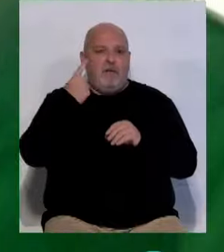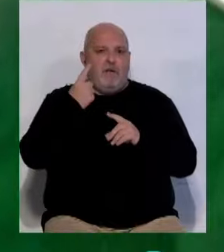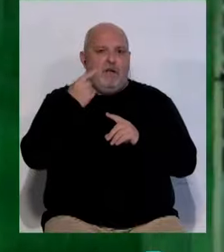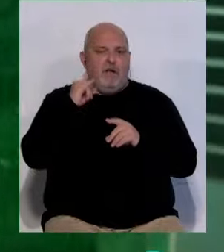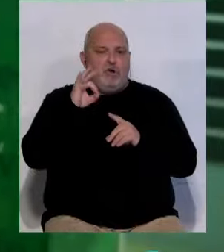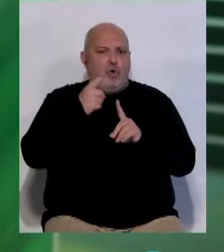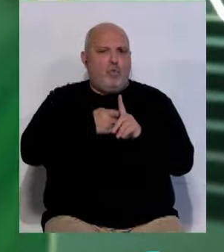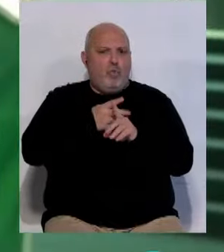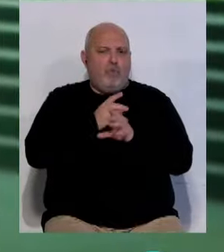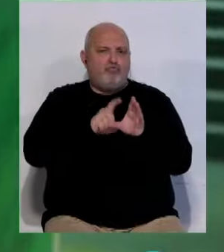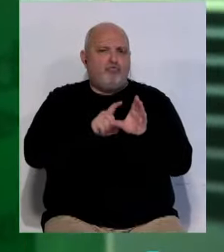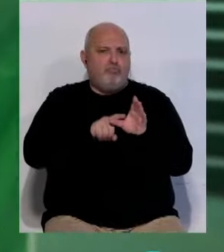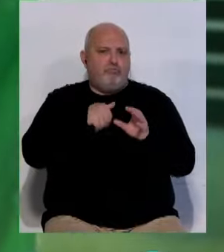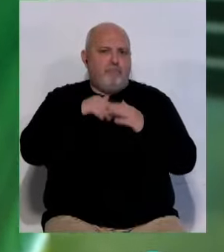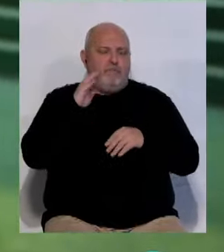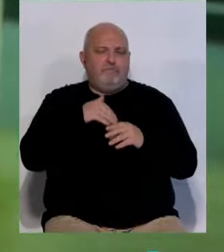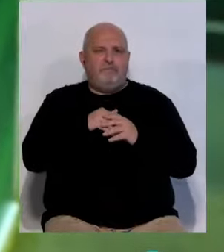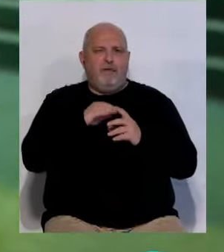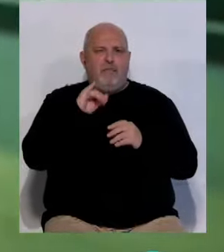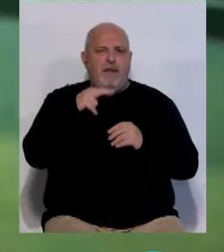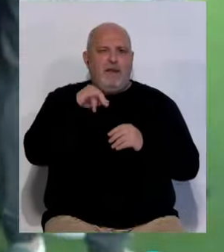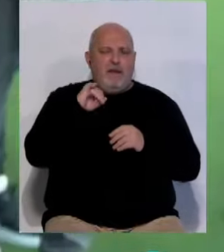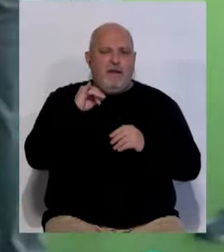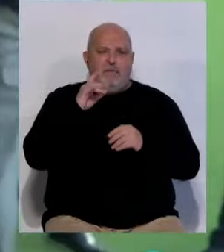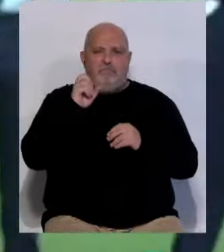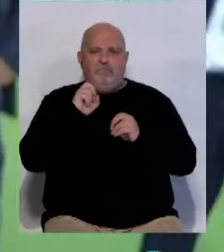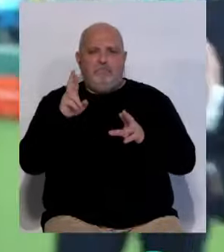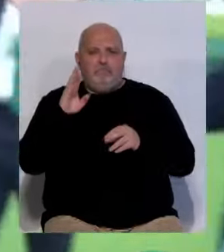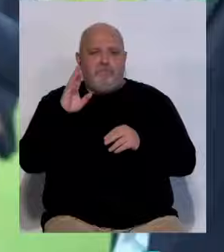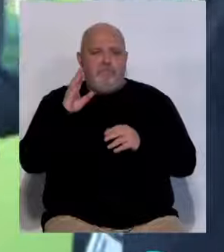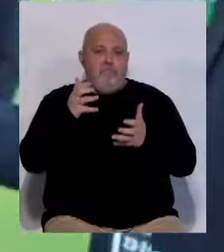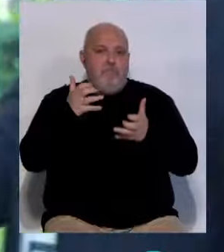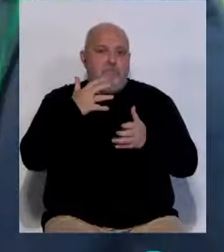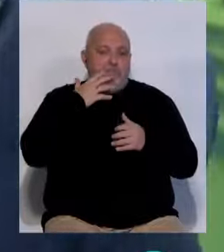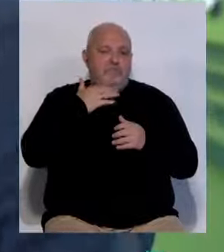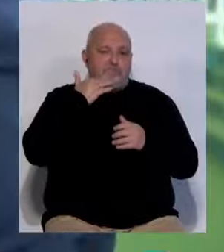del conjunto verde y blanco pellegrini suena peor ino O sea que que ganar por una hay gente que dice